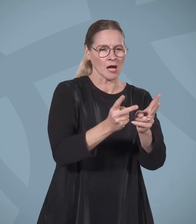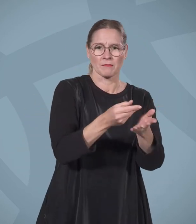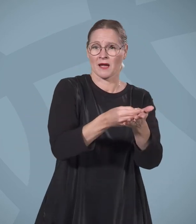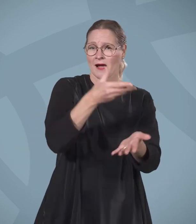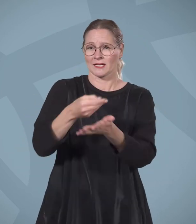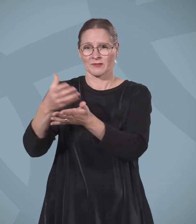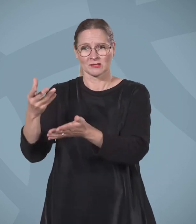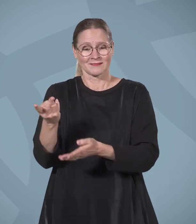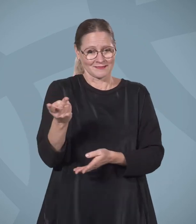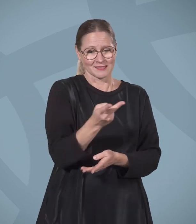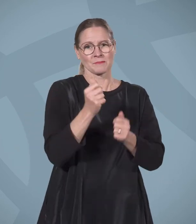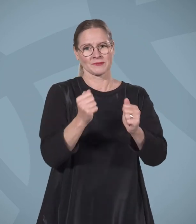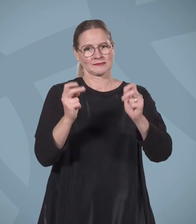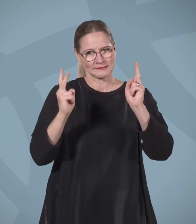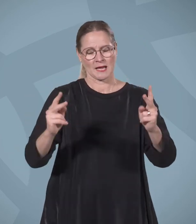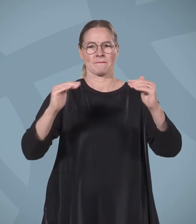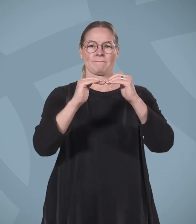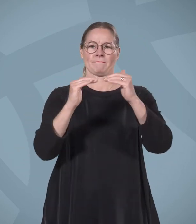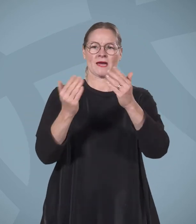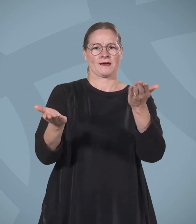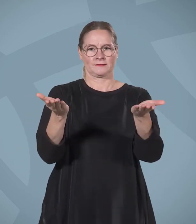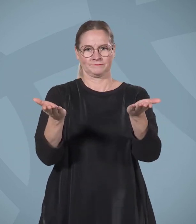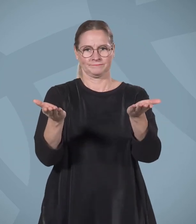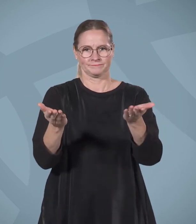ovat samanarvoisia ja niitä tulee kohdella samanarvoisina.